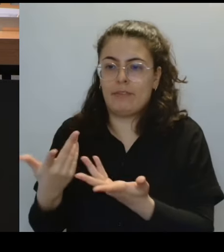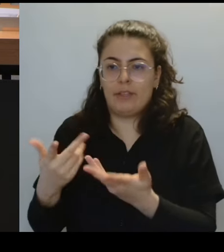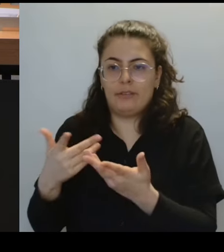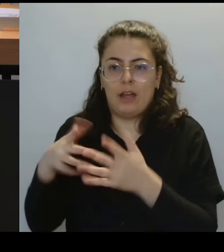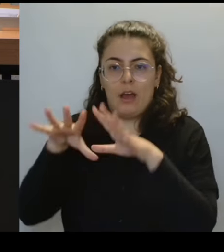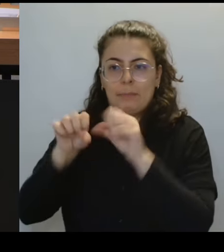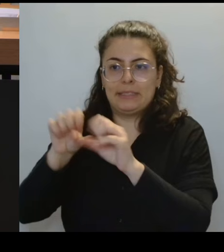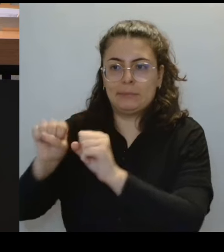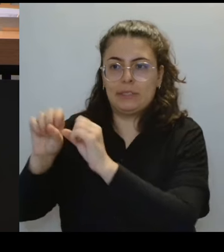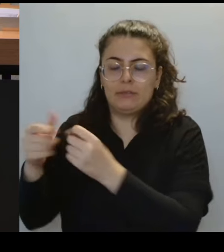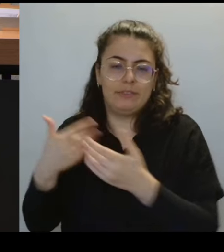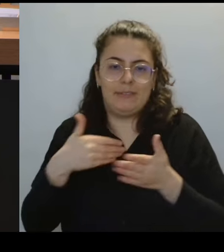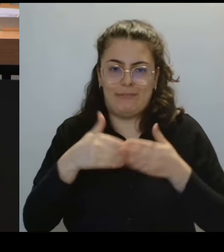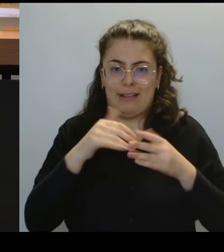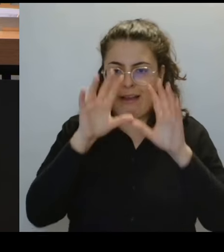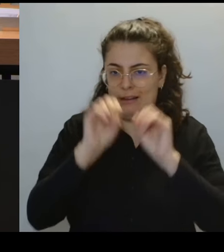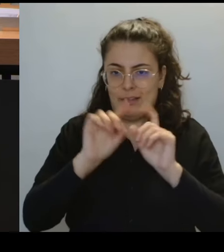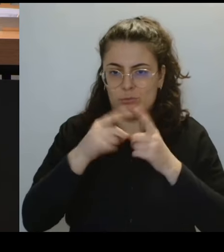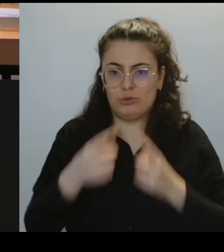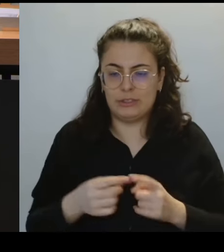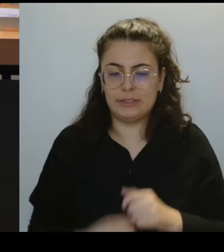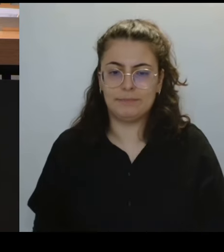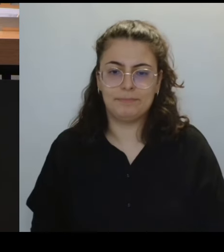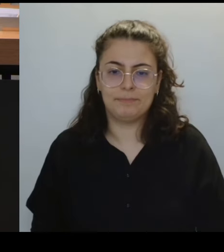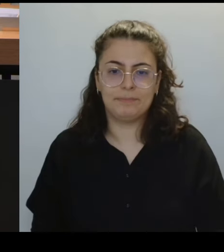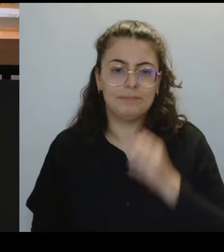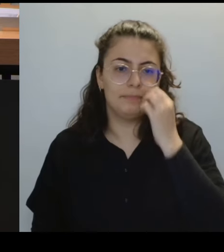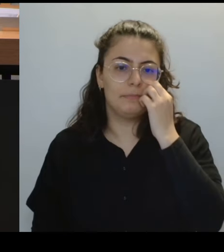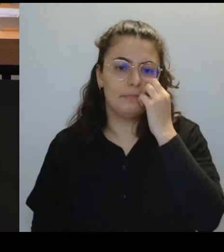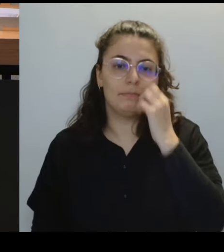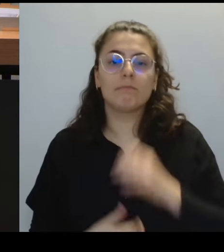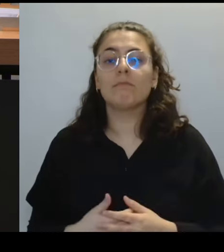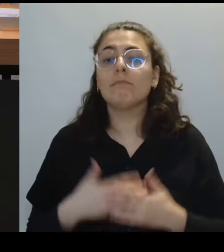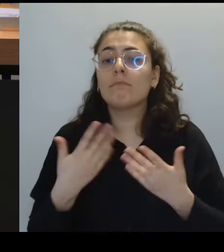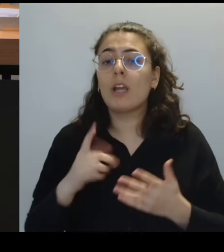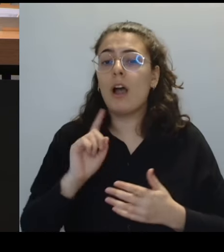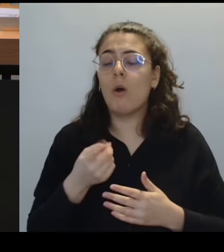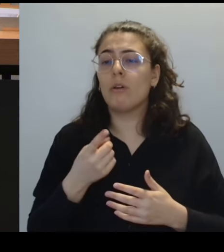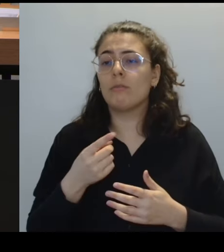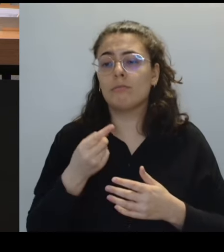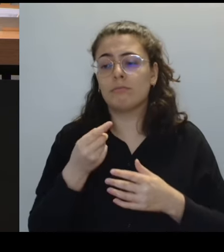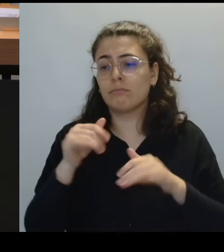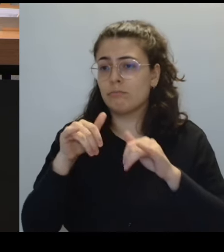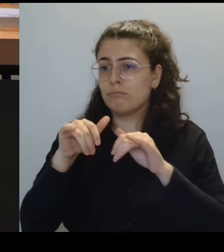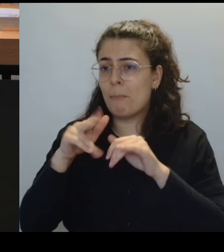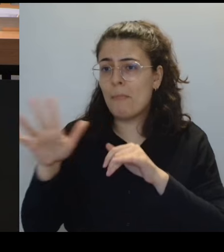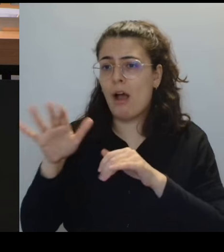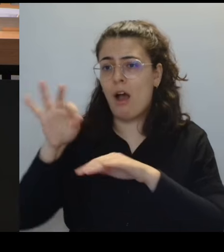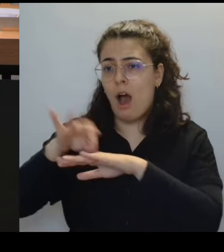Bei einigen anderen Kassen müssen die Eltern in finanzielle Vorleistung gehen. Das ist auch nicht für jeden so einfach machbar. Und andere Kassen finanzieren